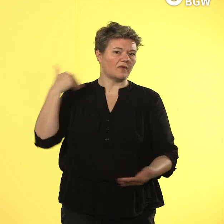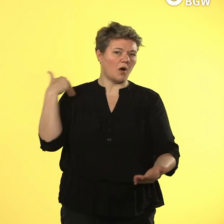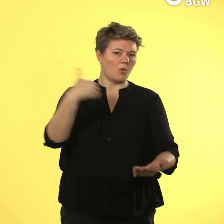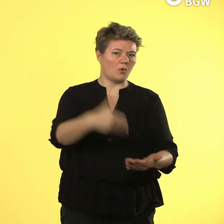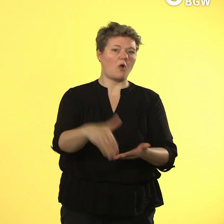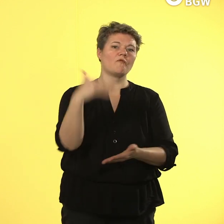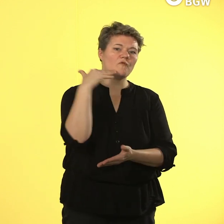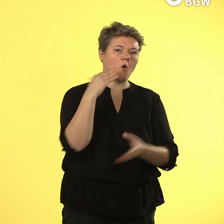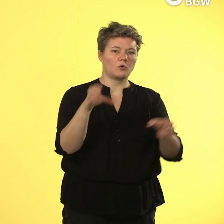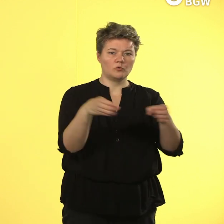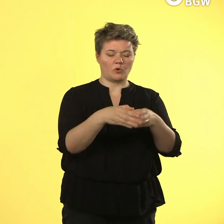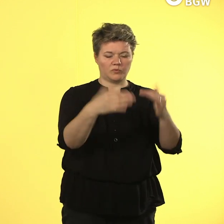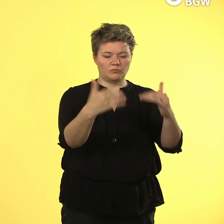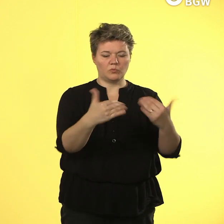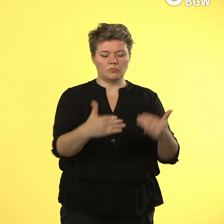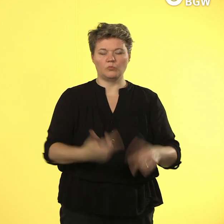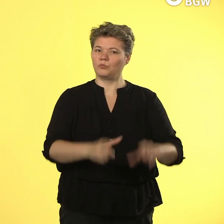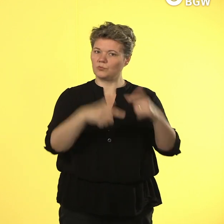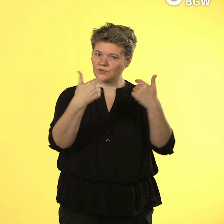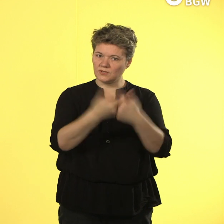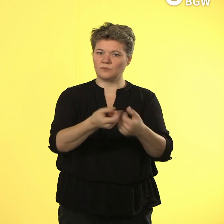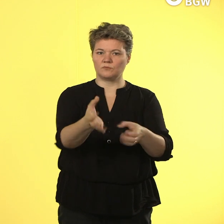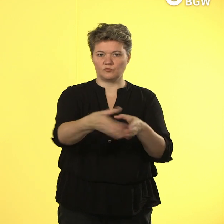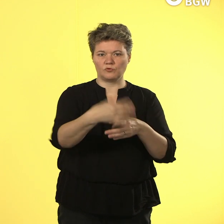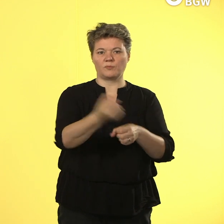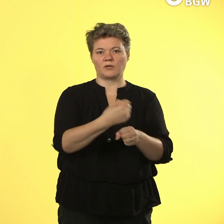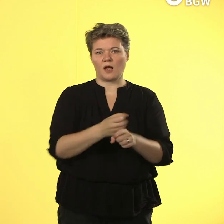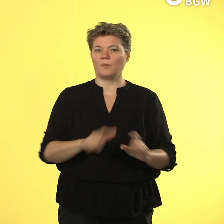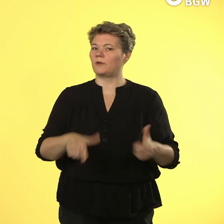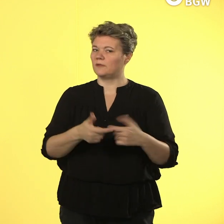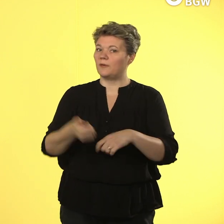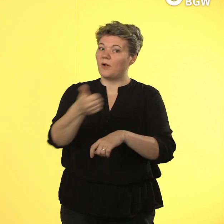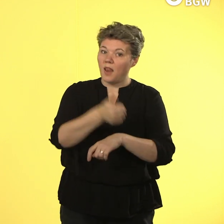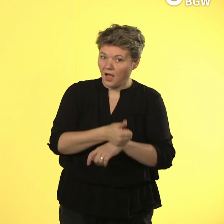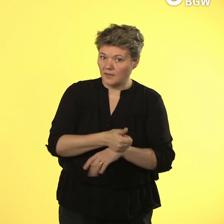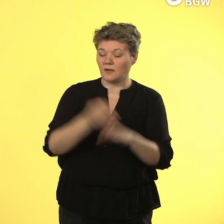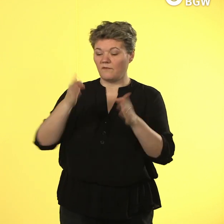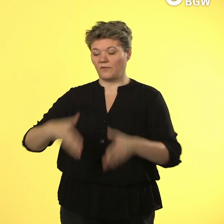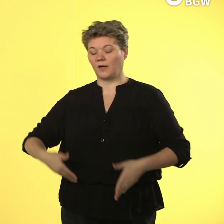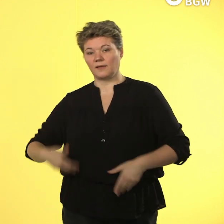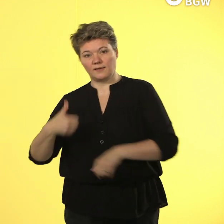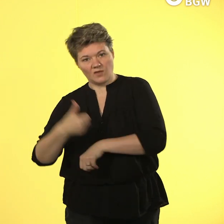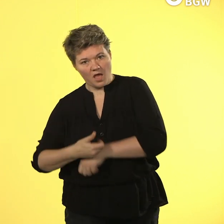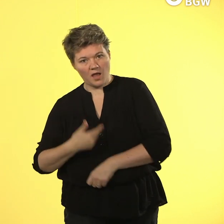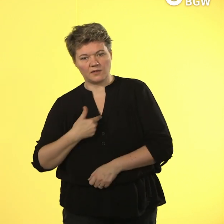dann als Teamleiter, leite einen Fachdienst und habe in all dieser Zeit immer versucht, Teams zu begleiten, Mitarbeitende,